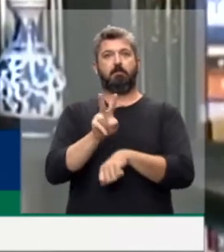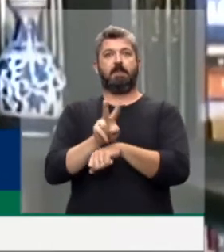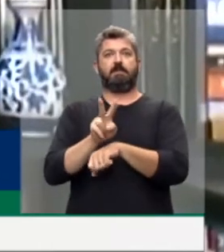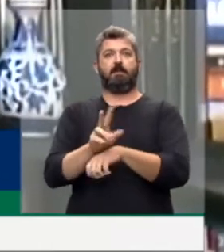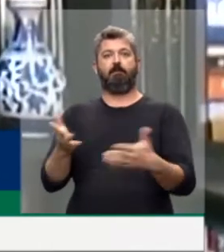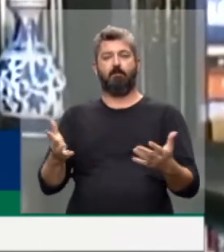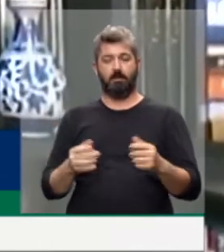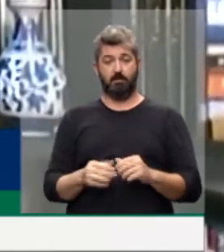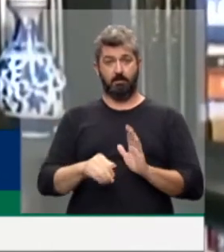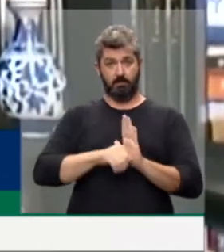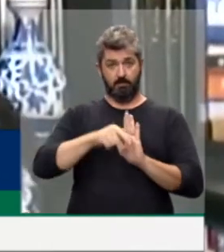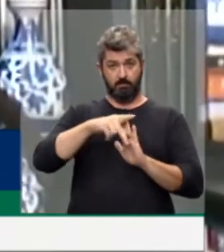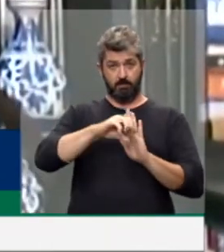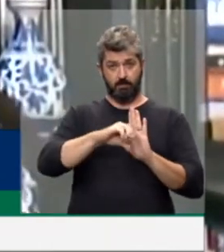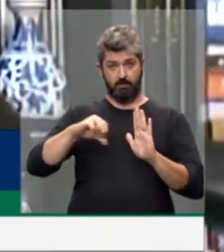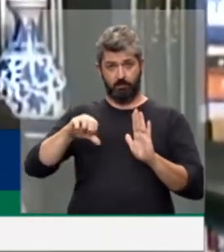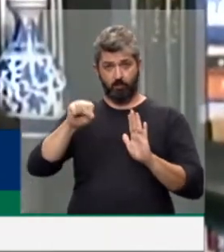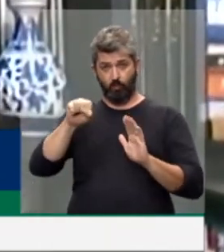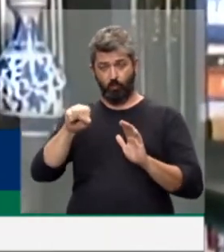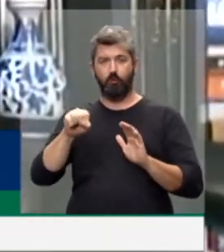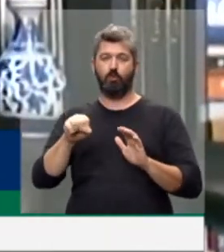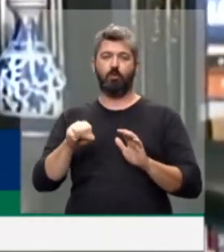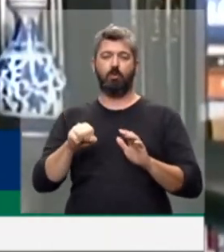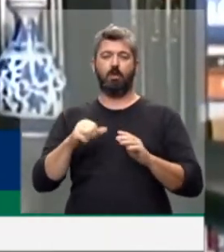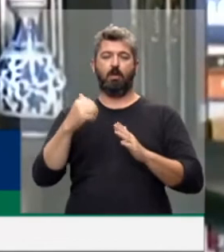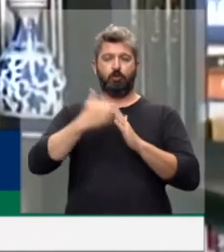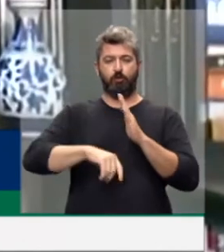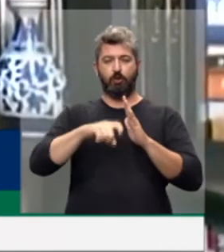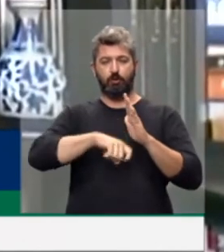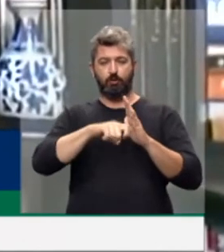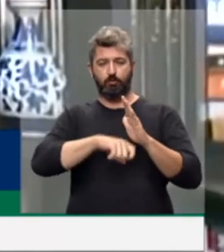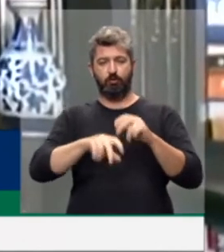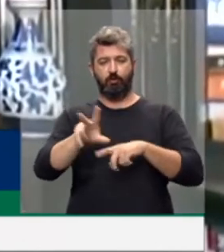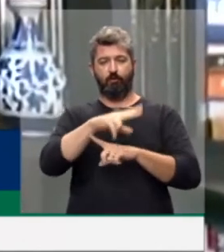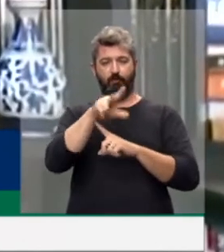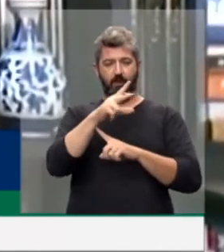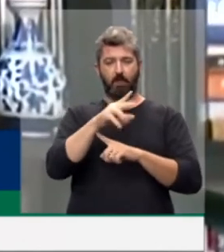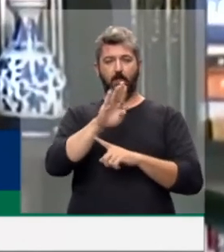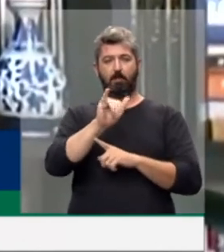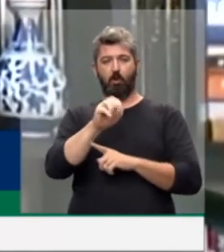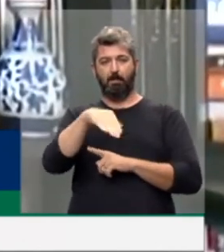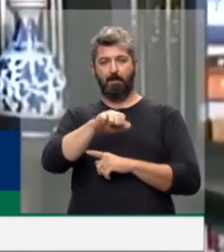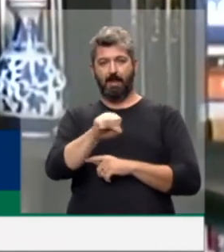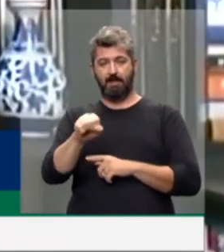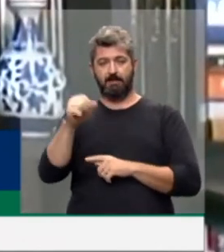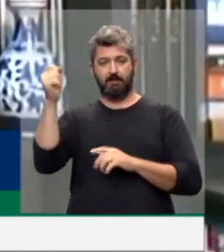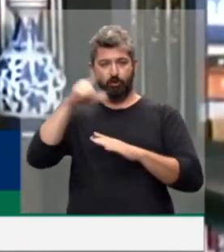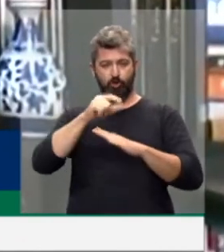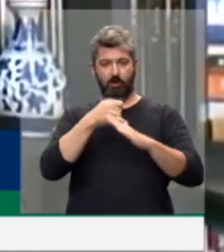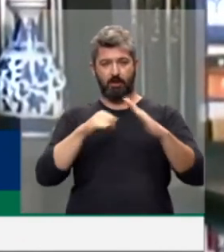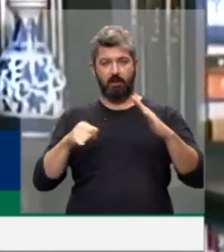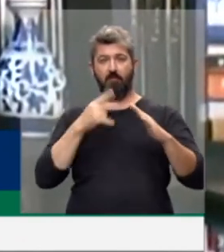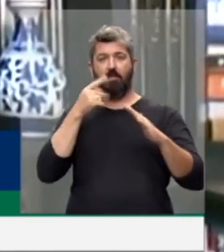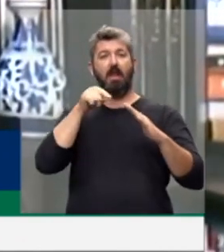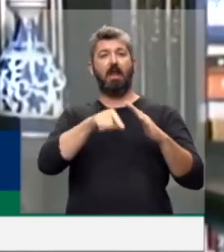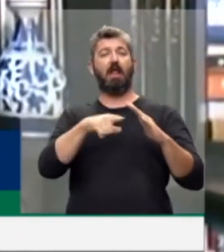ENERGIA LIMPA, POR UM MEIO AMBIENTE QUE ESTEJA MAIS PRESERVADO E A MP 998 REDUZ OS